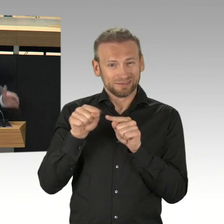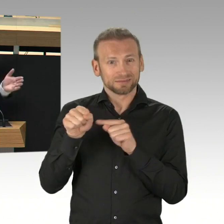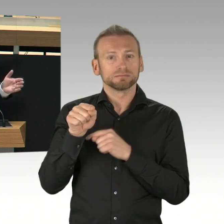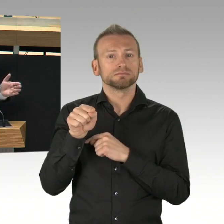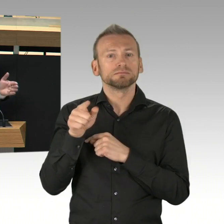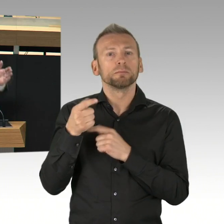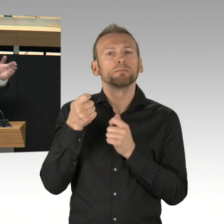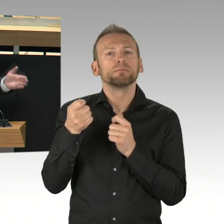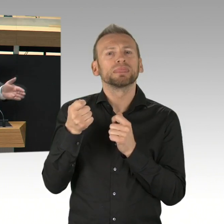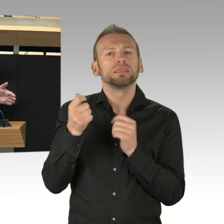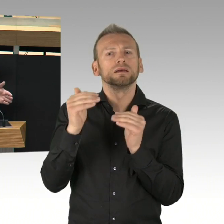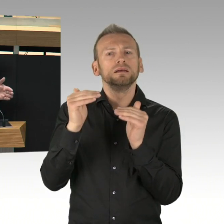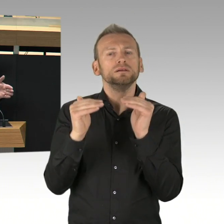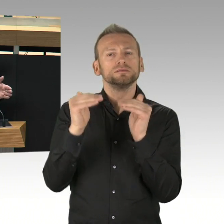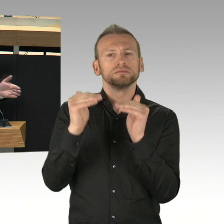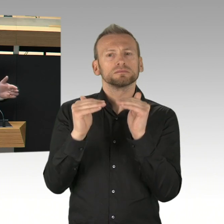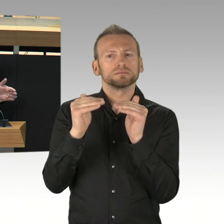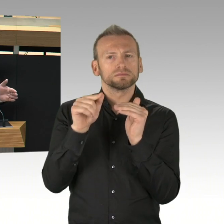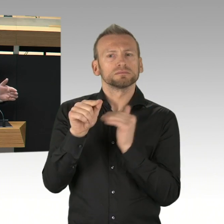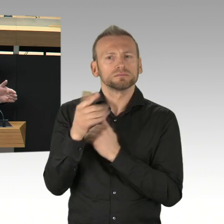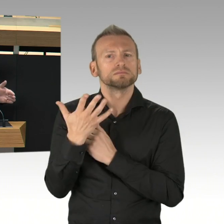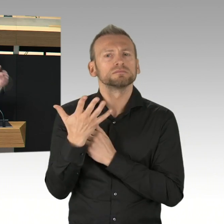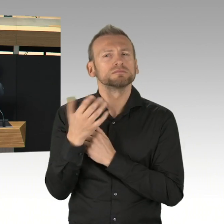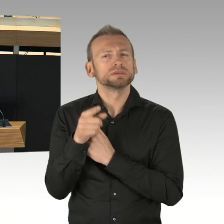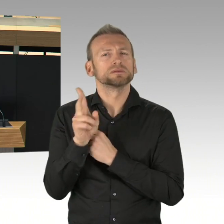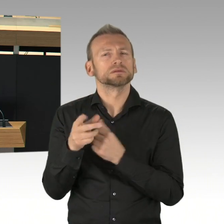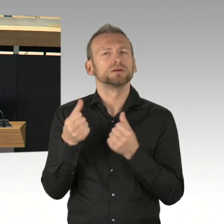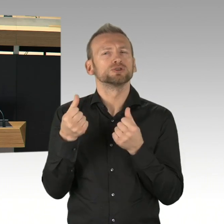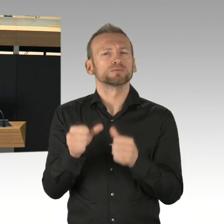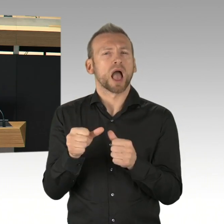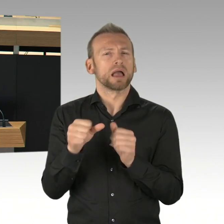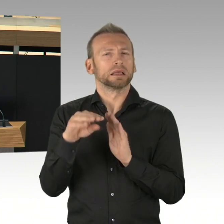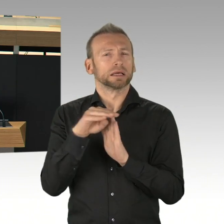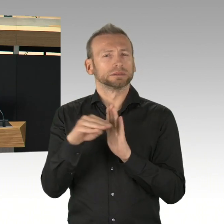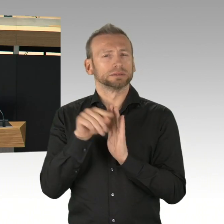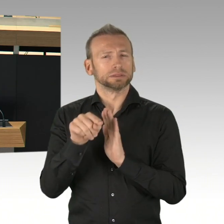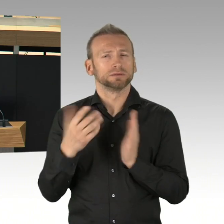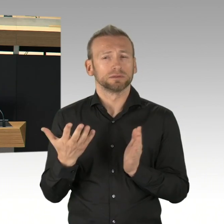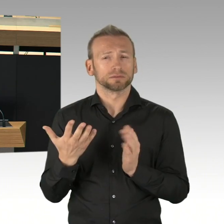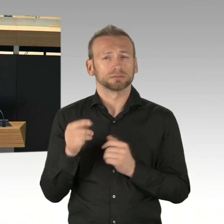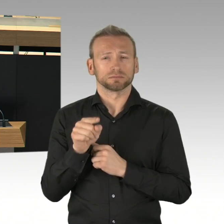Sie streuen den Menschen Sand in die Augen und die glauben das auch. Fragen Sie mal die Menschen, ob sie keine Grundsteuer mehr bezahlen möchten.